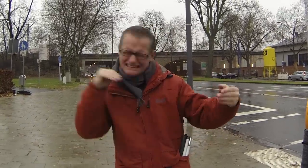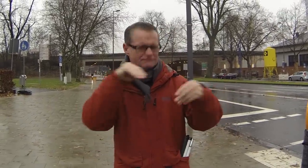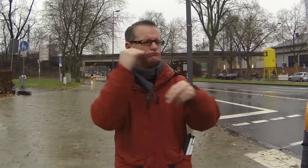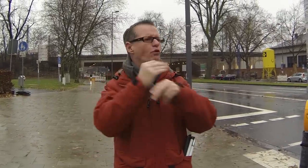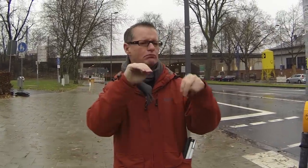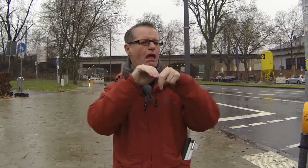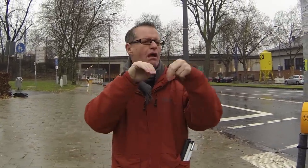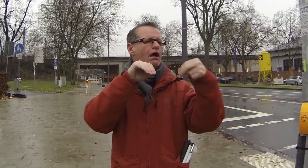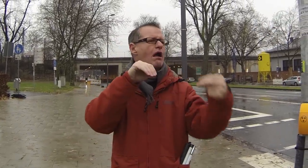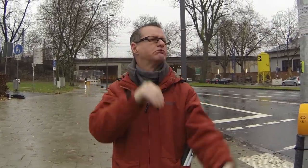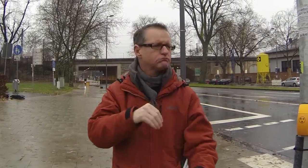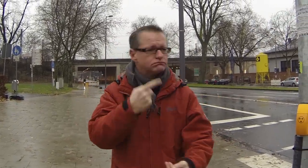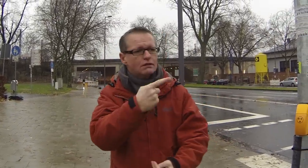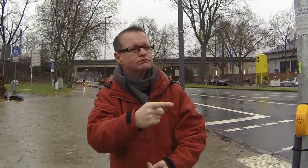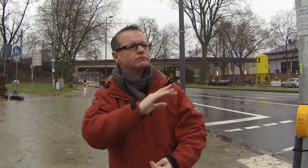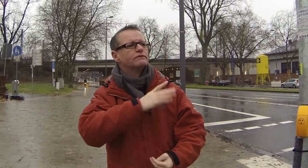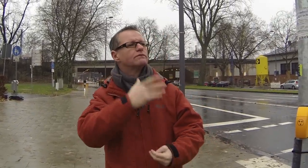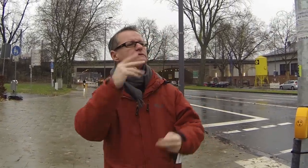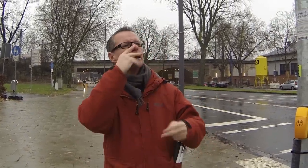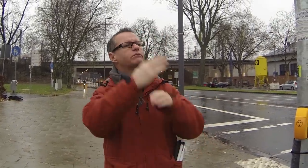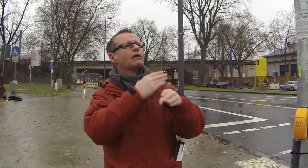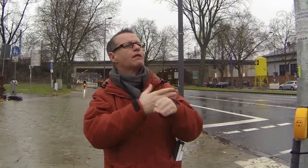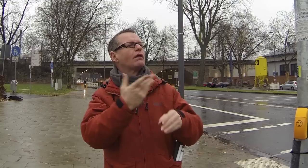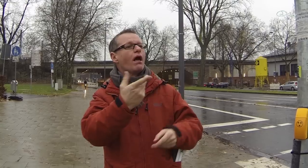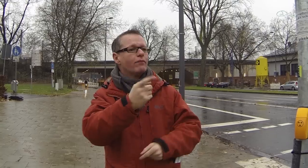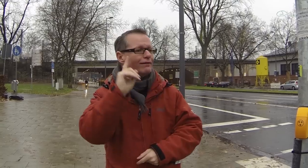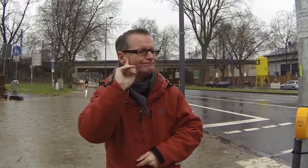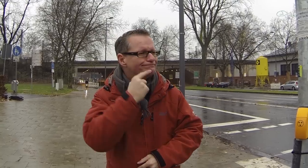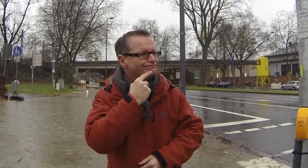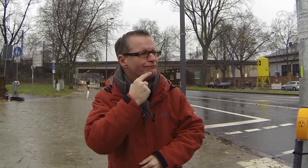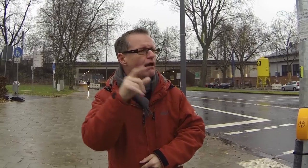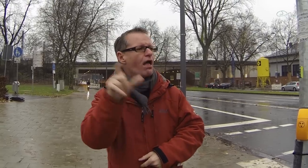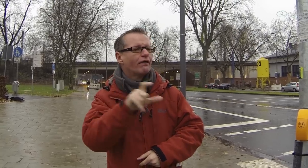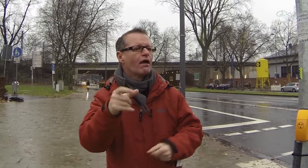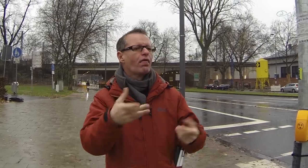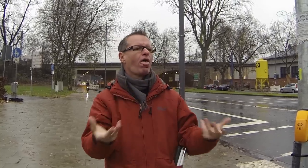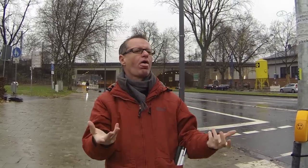Sie reagierte aber nicht, also gab er Gas und fuhr sie um. Sie fiel und dann kam raus: Die Frau war nicht nur sehbehindert, sondern auch taub. Das war n‘ Ding!